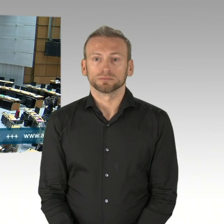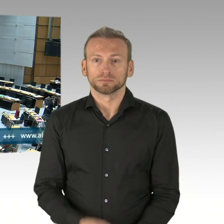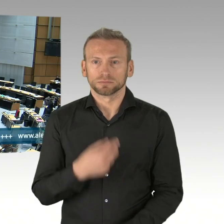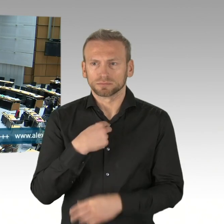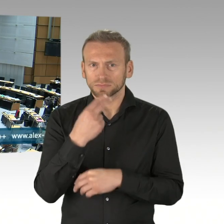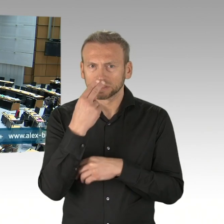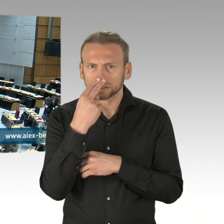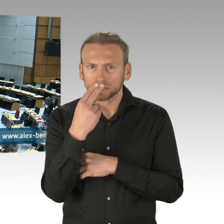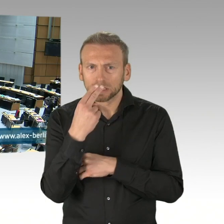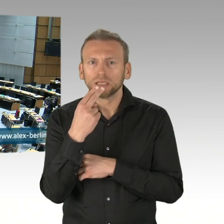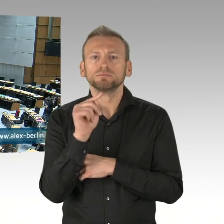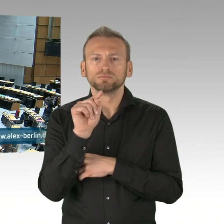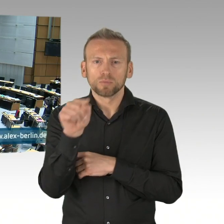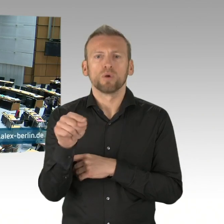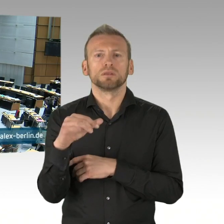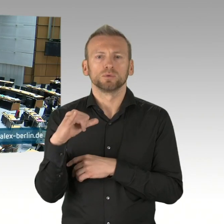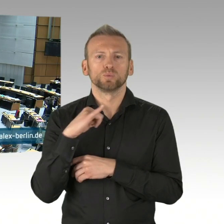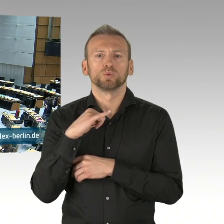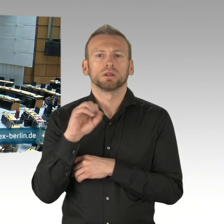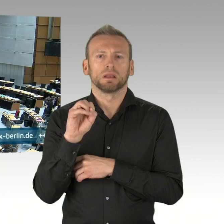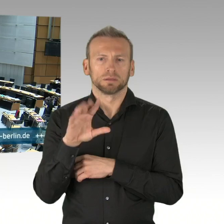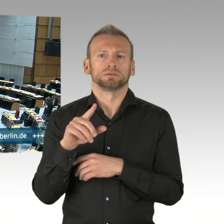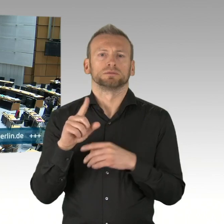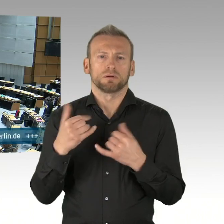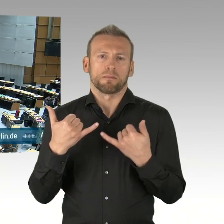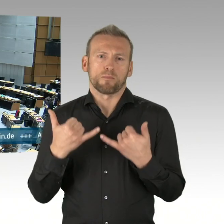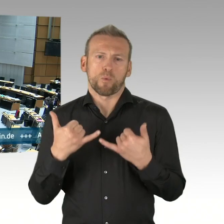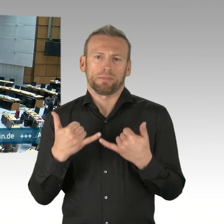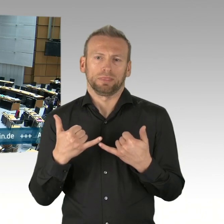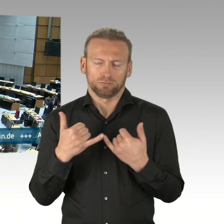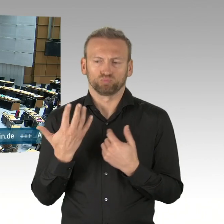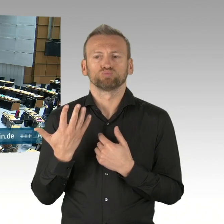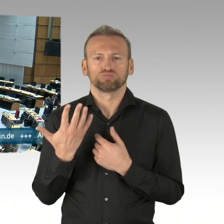wenn alle Mitglieder des Hauses jetzt die Gelegenheit hatten, abzustimmen ...